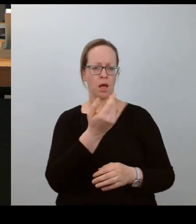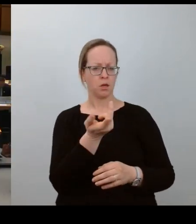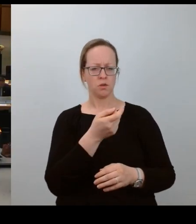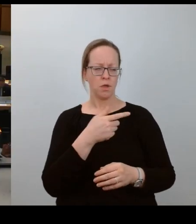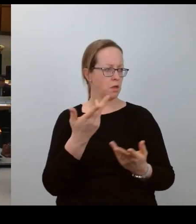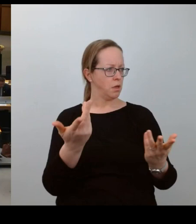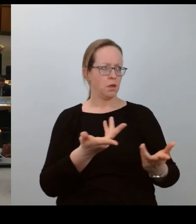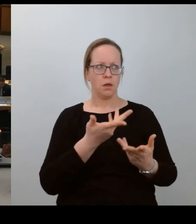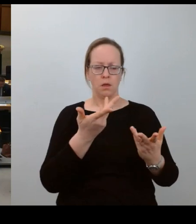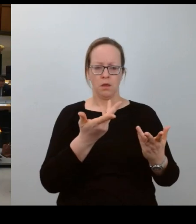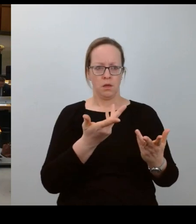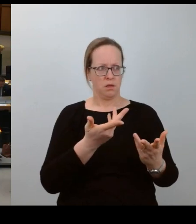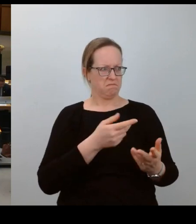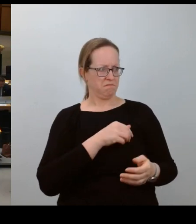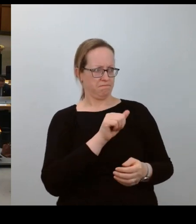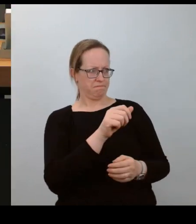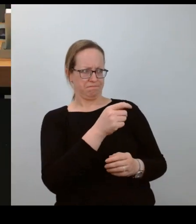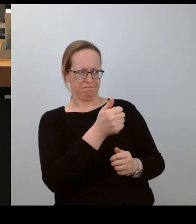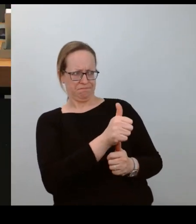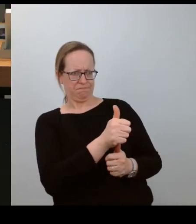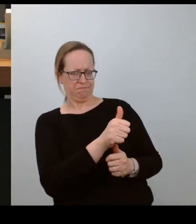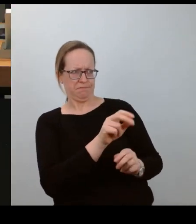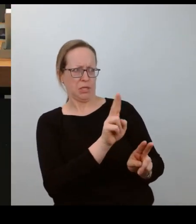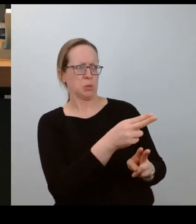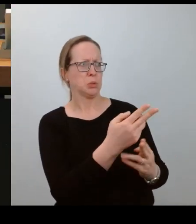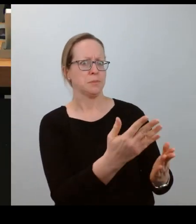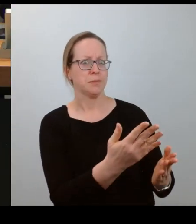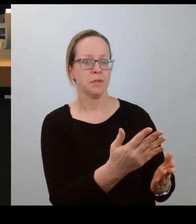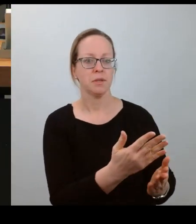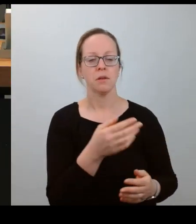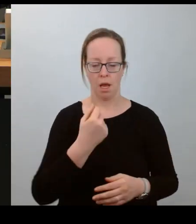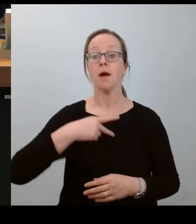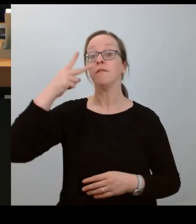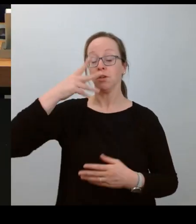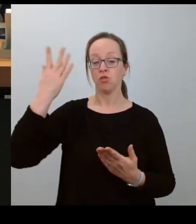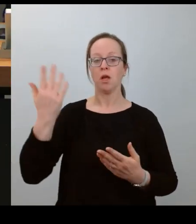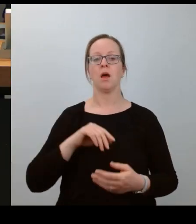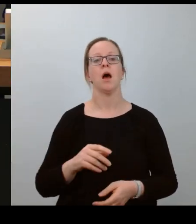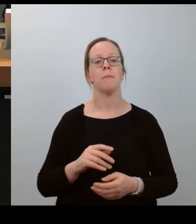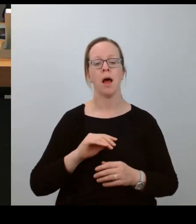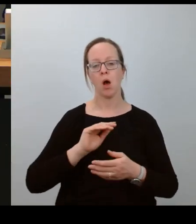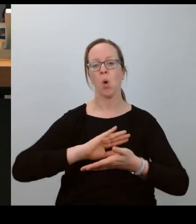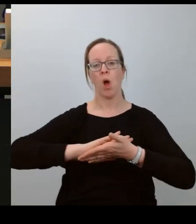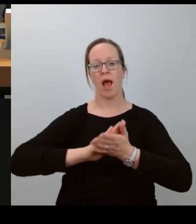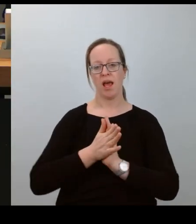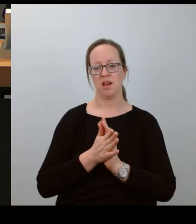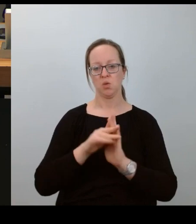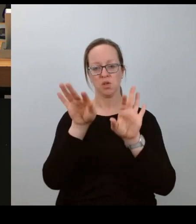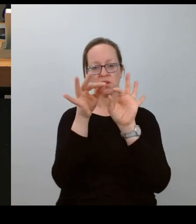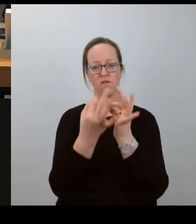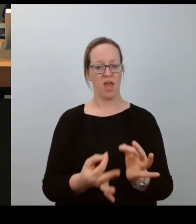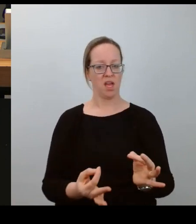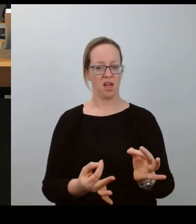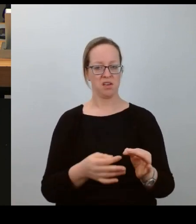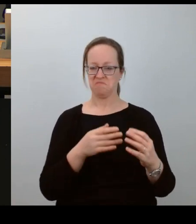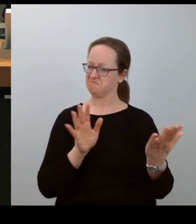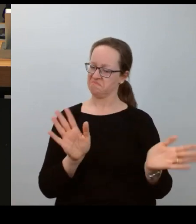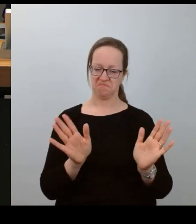Ich finde die Berliner Gartenfreunde hätten es auch verdient, dass ihnen mehr als Geschwafel serviert wird. (Rednerwechsel) Herr Kollege, gestatten Sie eine